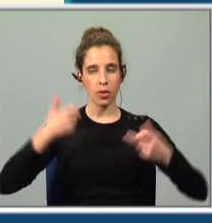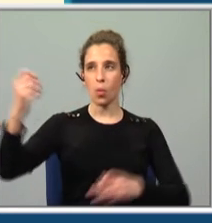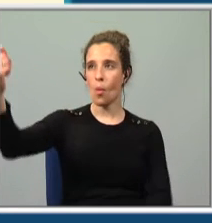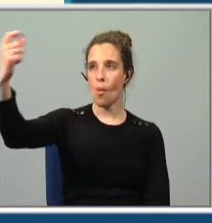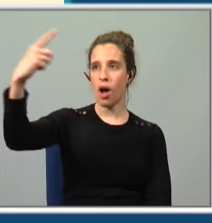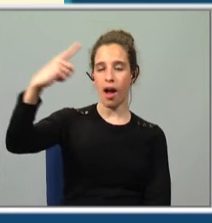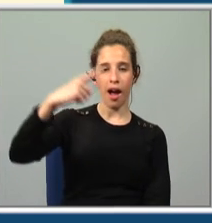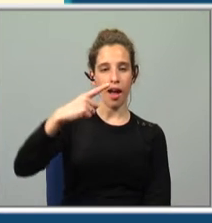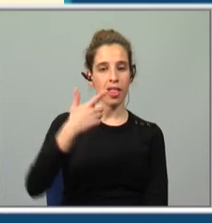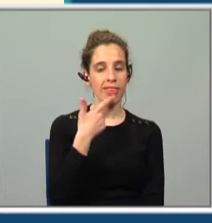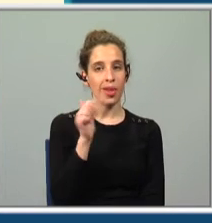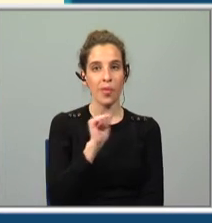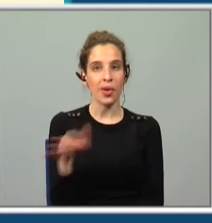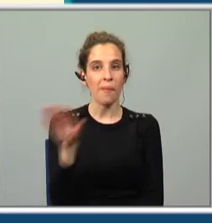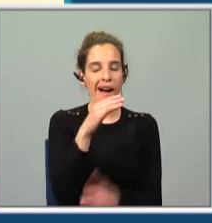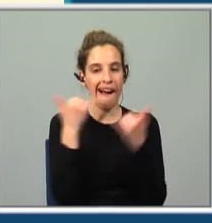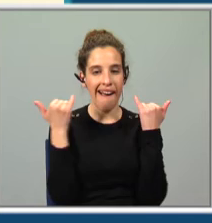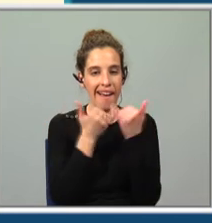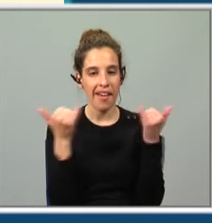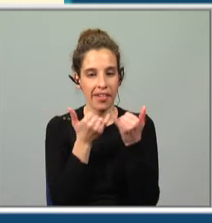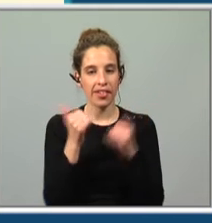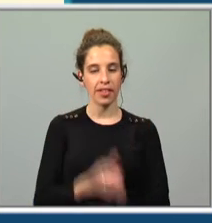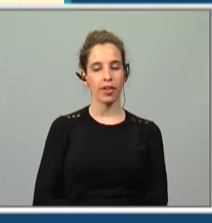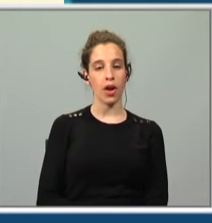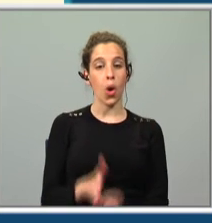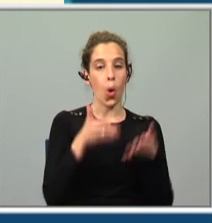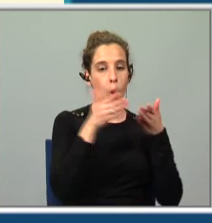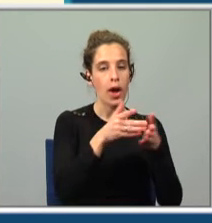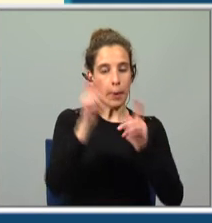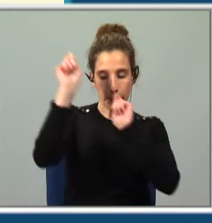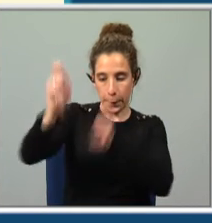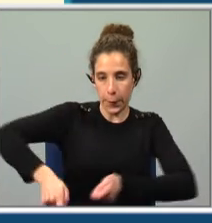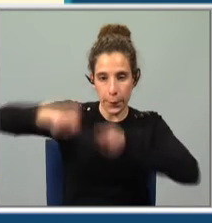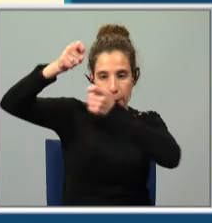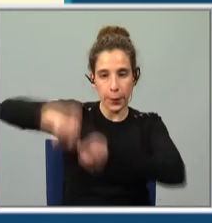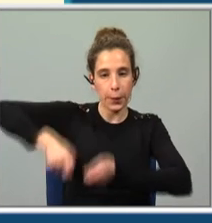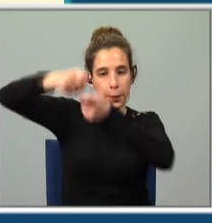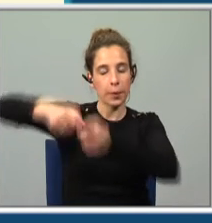e não podiam ter ficado mais felizes e com ajuda de uma picareta conseguiram 他們再高興不過了在鎬的幫助下，他們設法